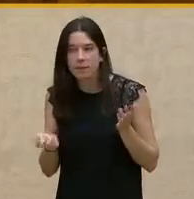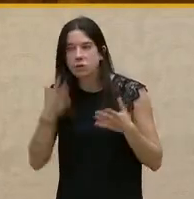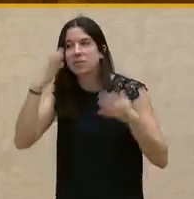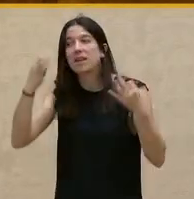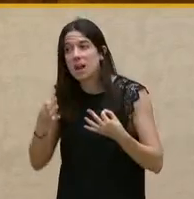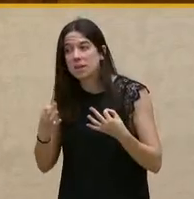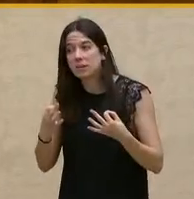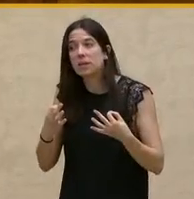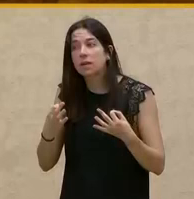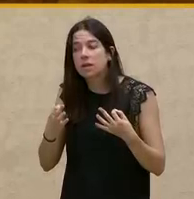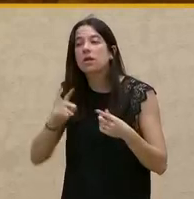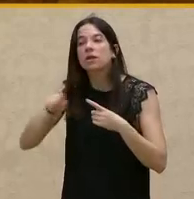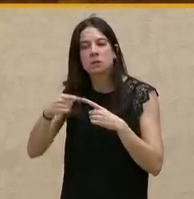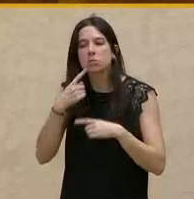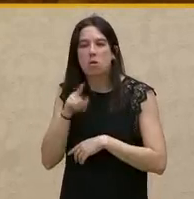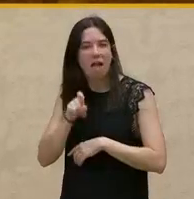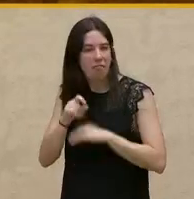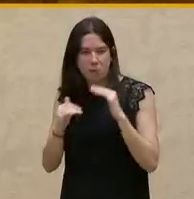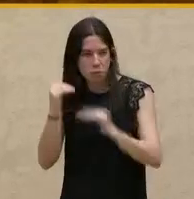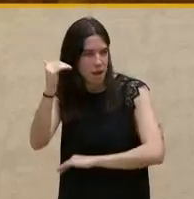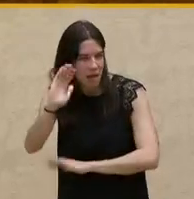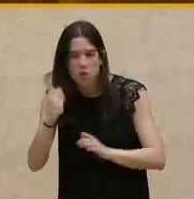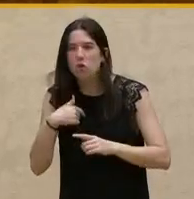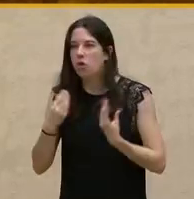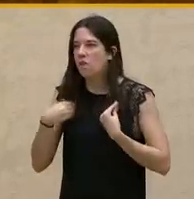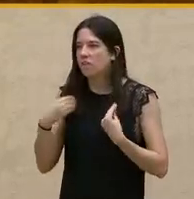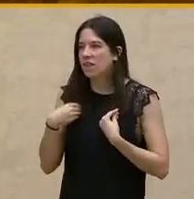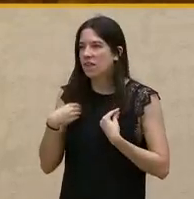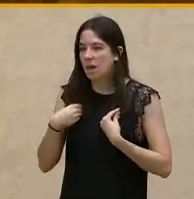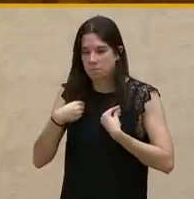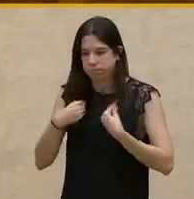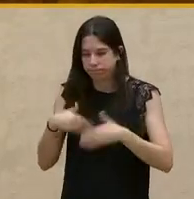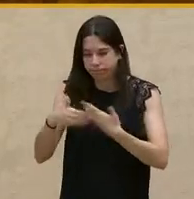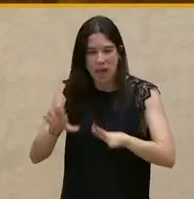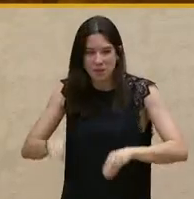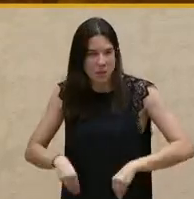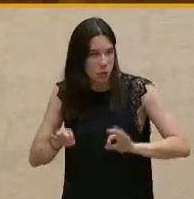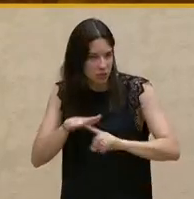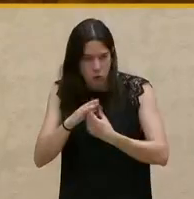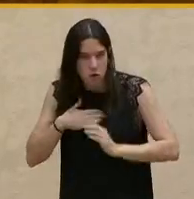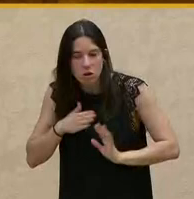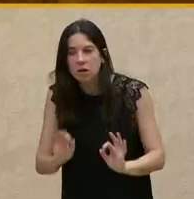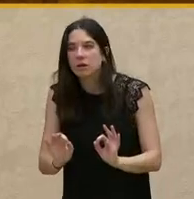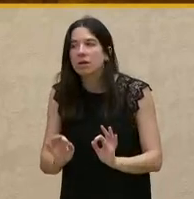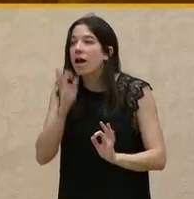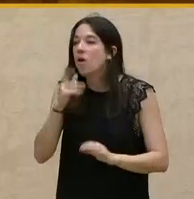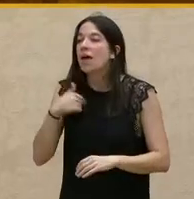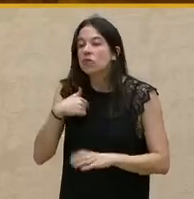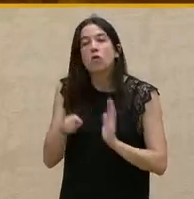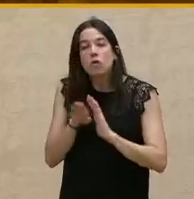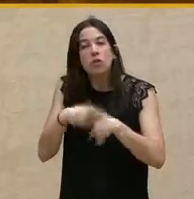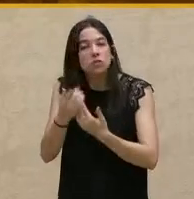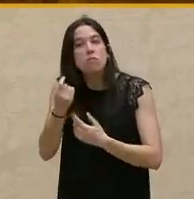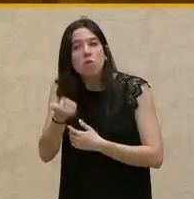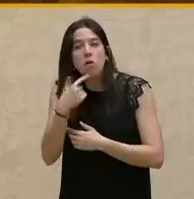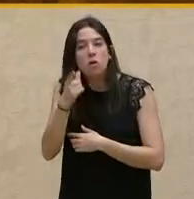luego superé el cáncer, he seguido afectando lo que tenía y sigo con la pérdida visual y